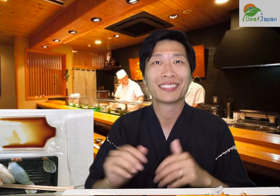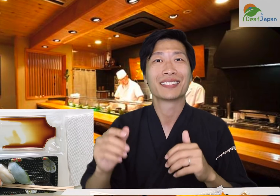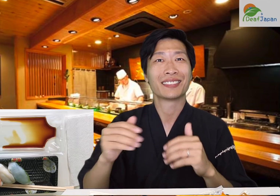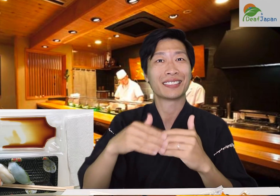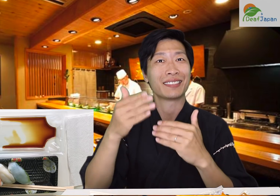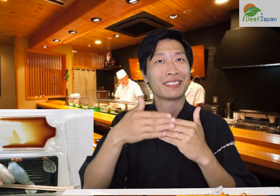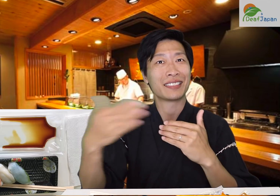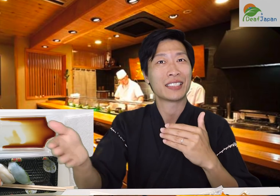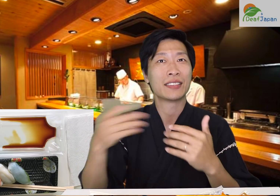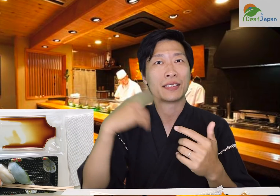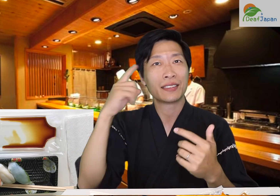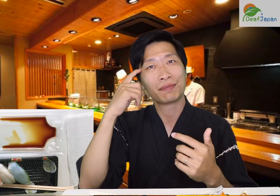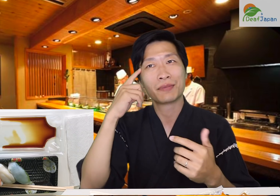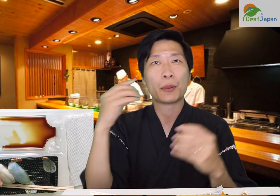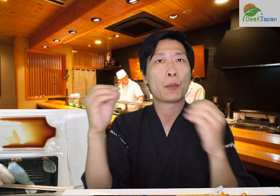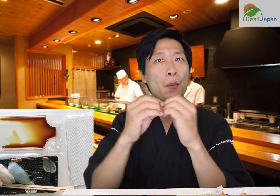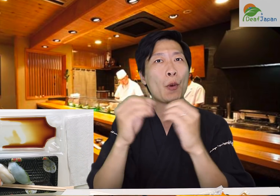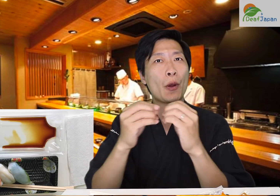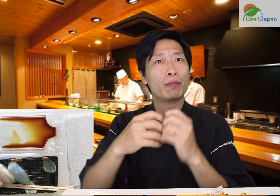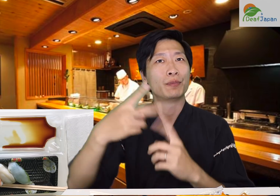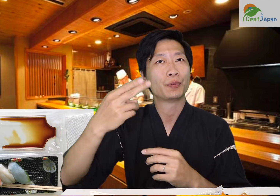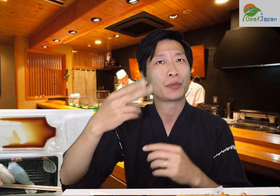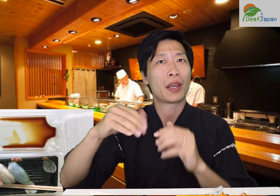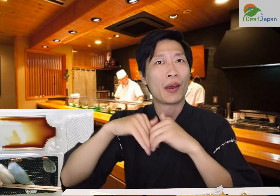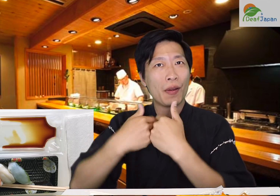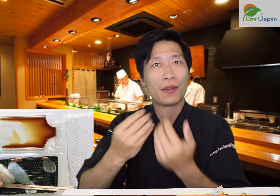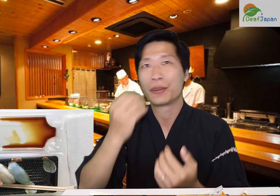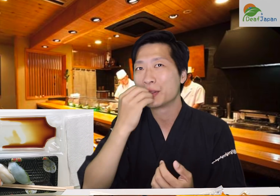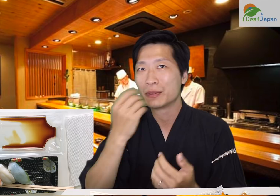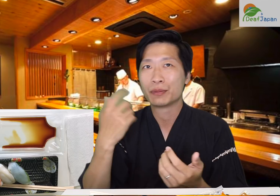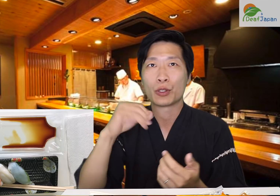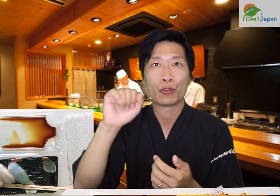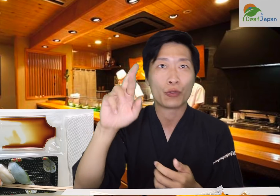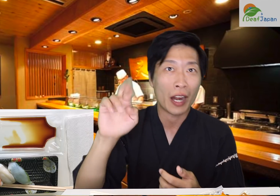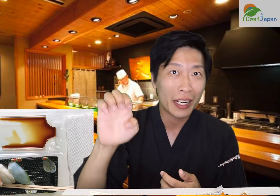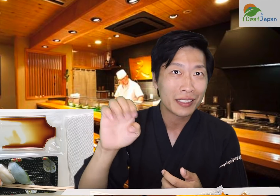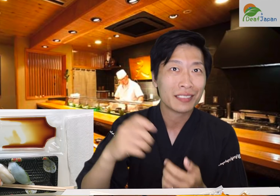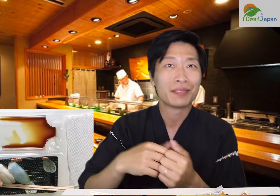etwas Soja-Soße an sich hat. Also, wenn du irgendwelche Fragen hast,